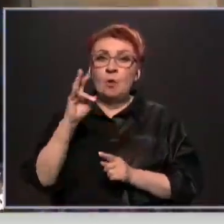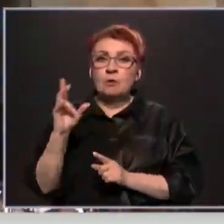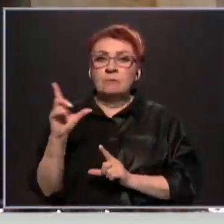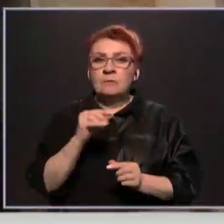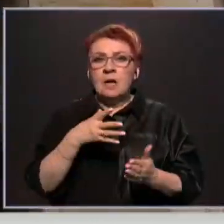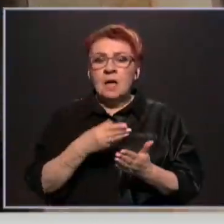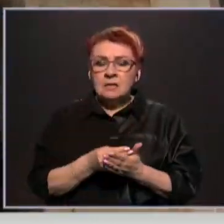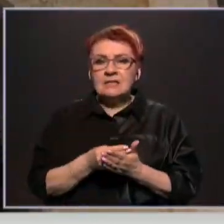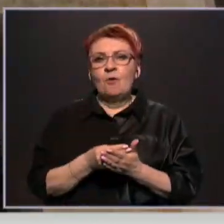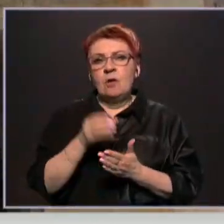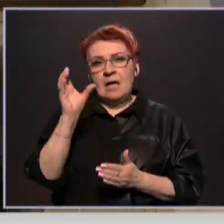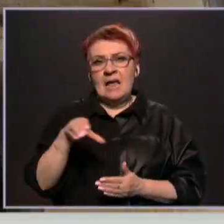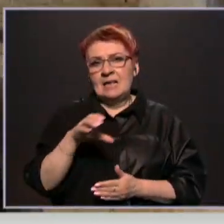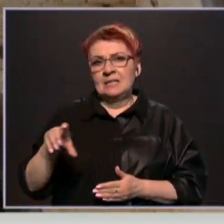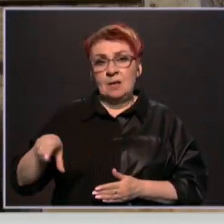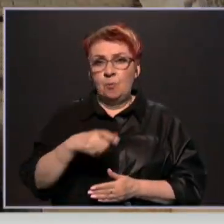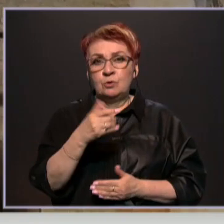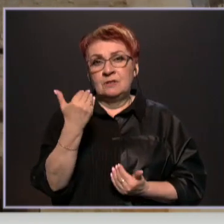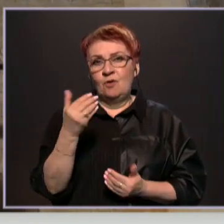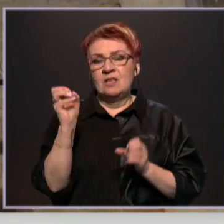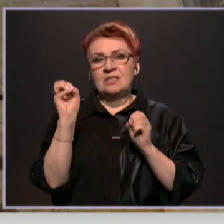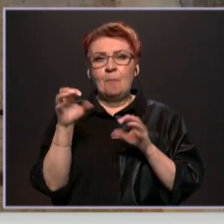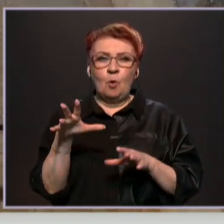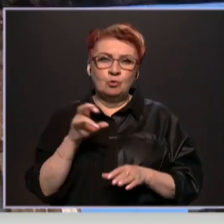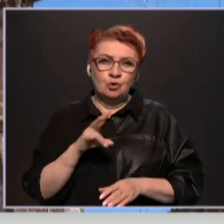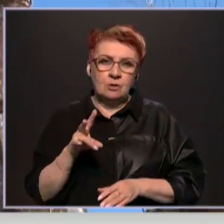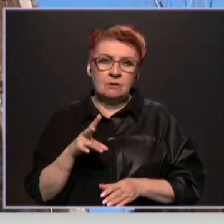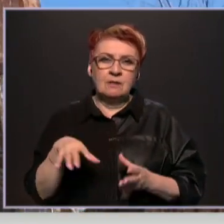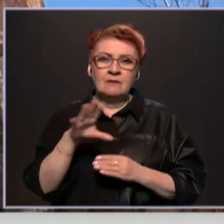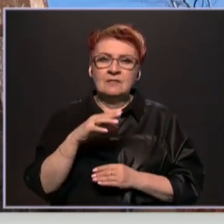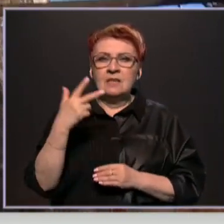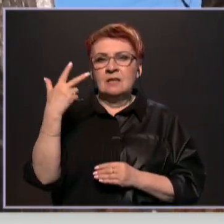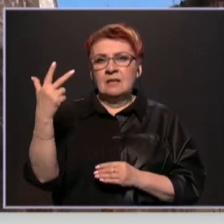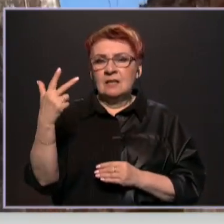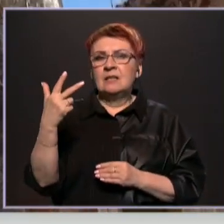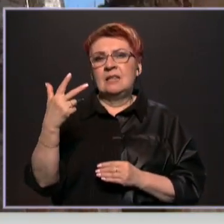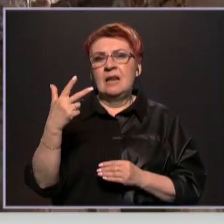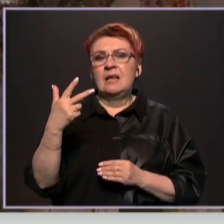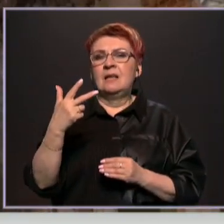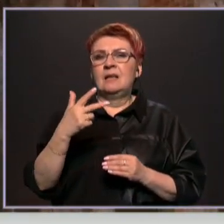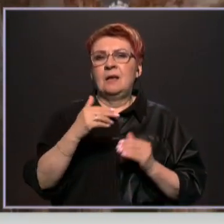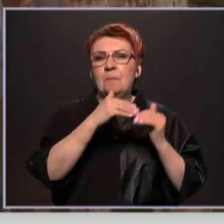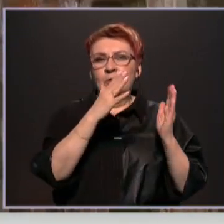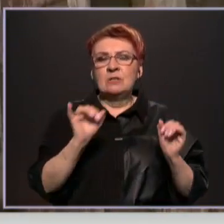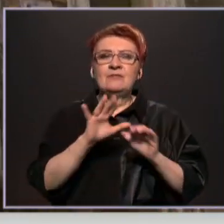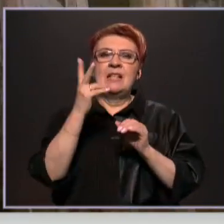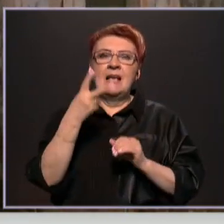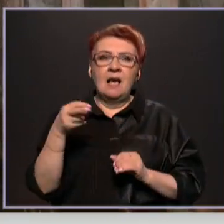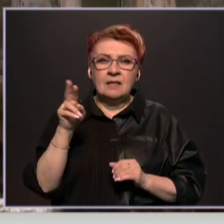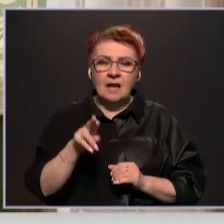свой Крестный путь сегодня заброшен и все его три престола Святой Троицы Святителя Николая и святого